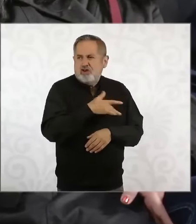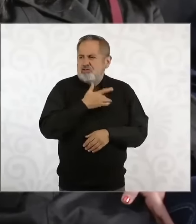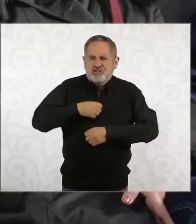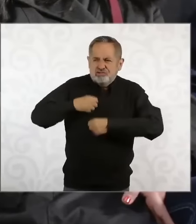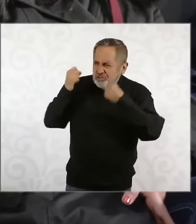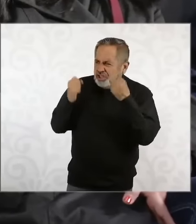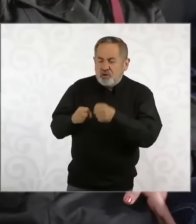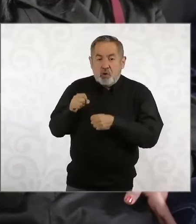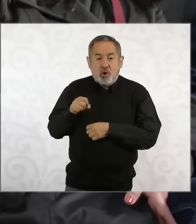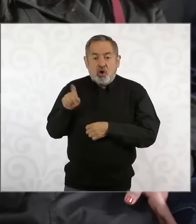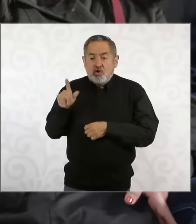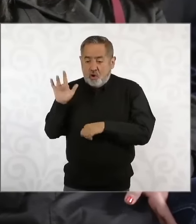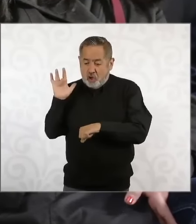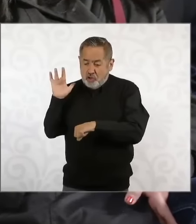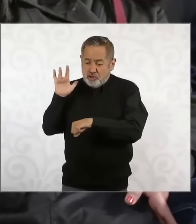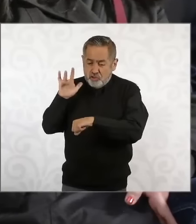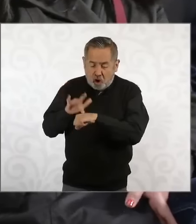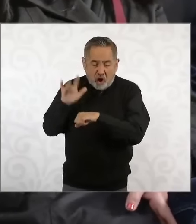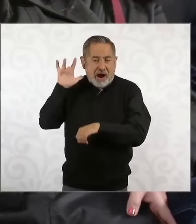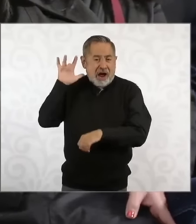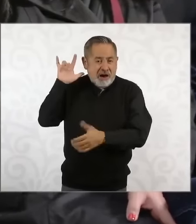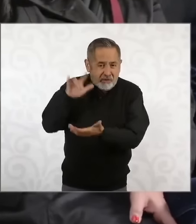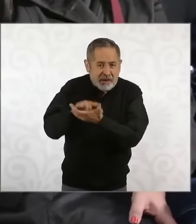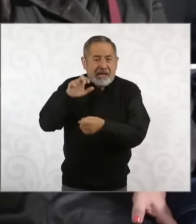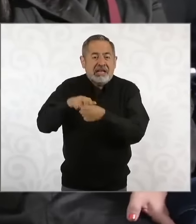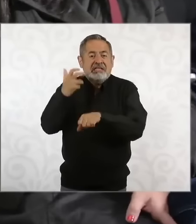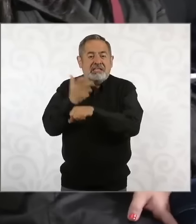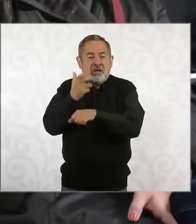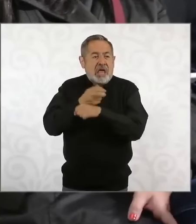en el momento que usted pisara el aeropuerto allí en Estados Unidos iba a ser arrestada.